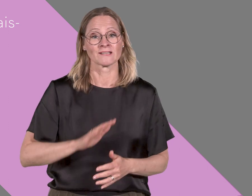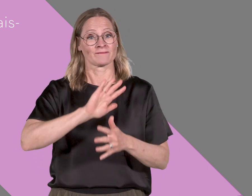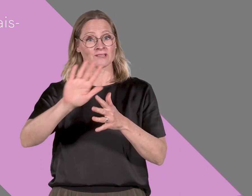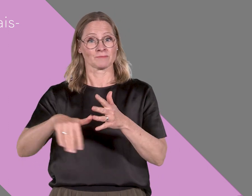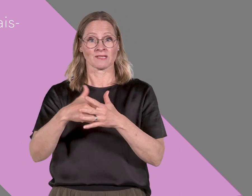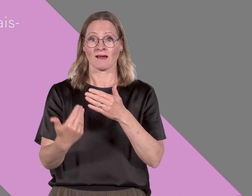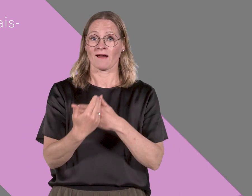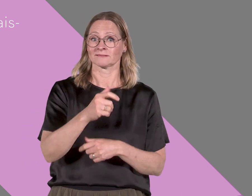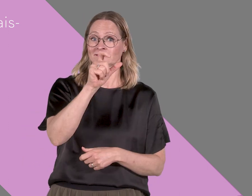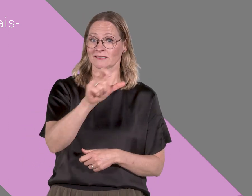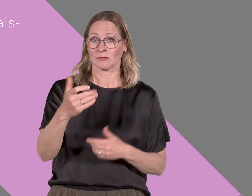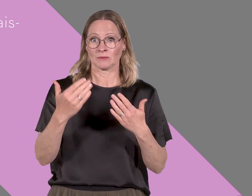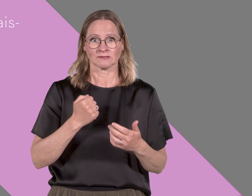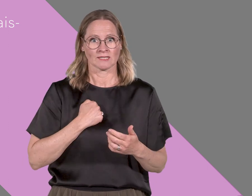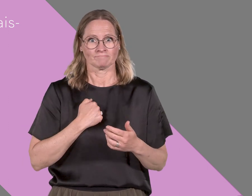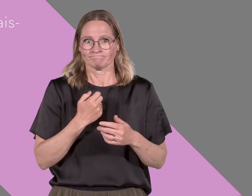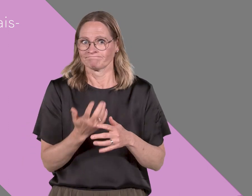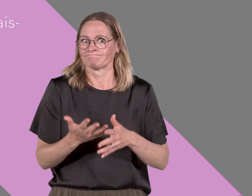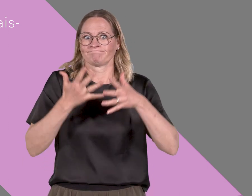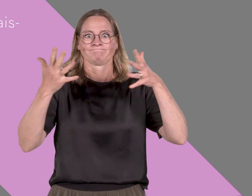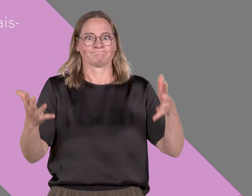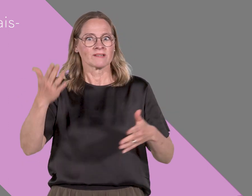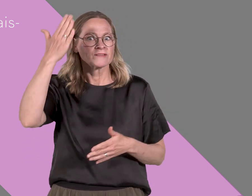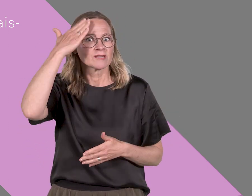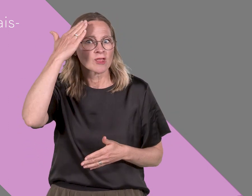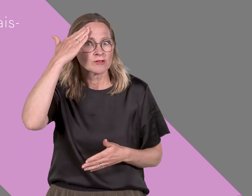Viittomakieliset asiakkaat saavat nyt olennaisesti enemmän tietoa, -